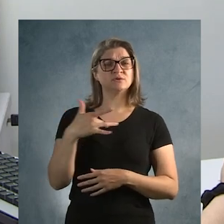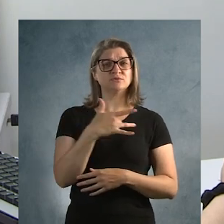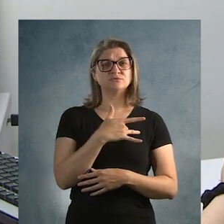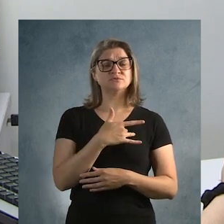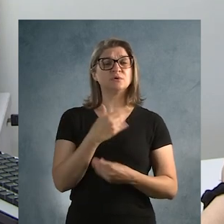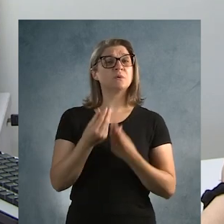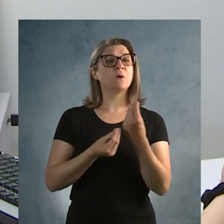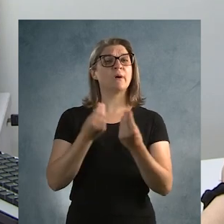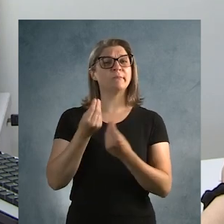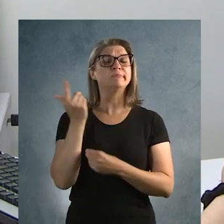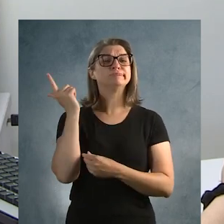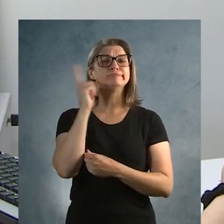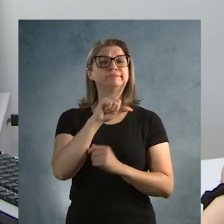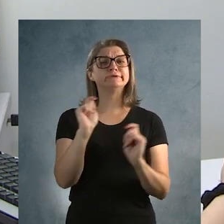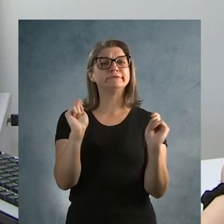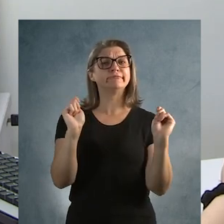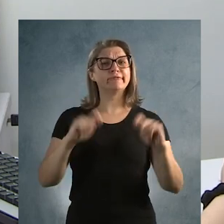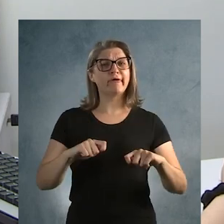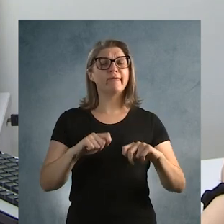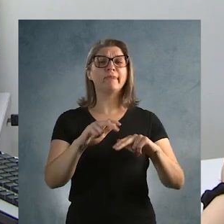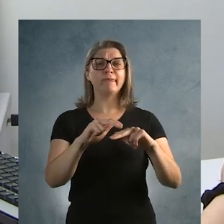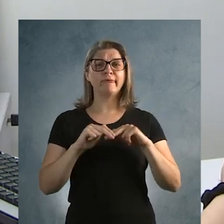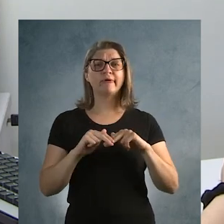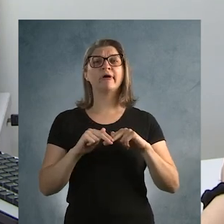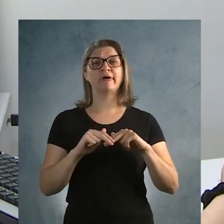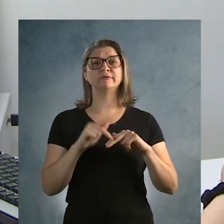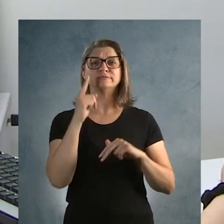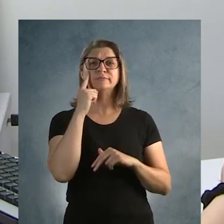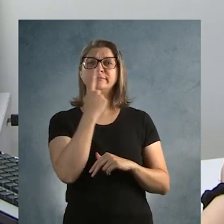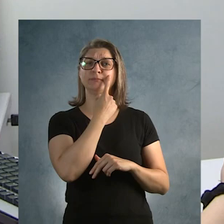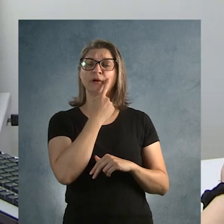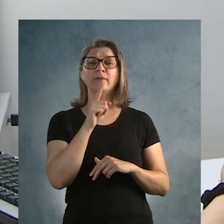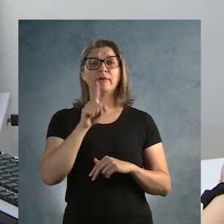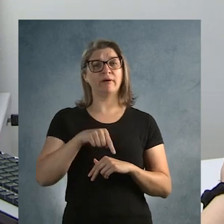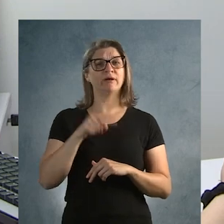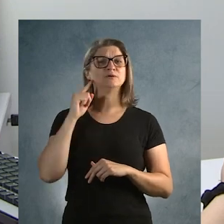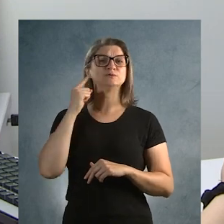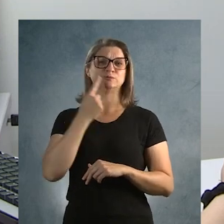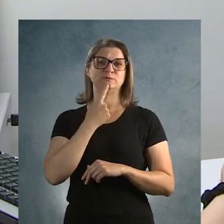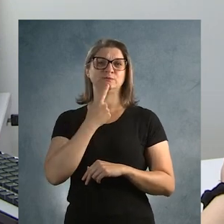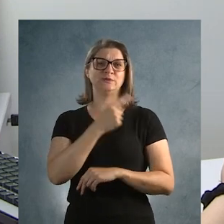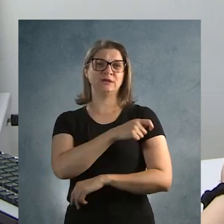só foram viáveis, possíveis, em função dele ser um estudante surdo.